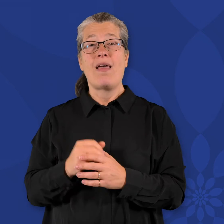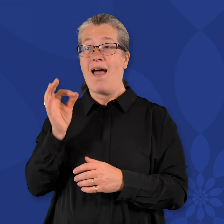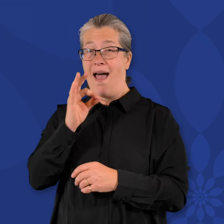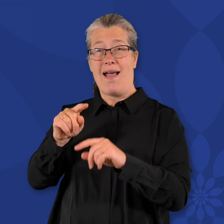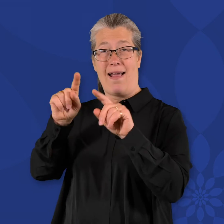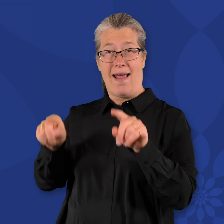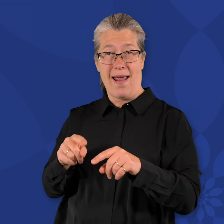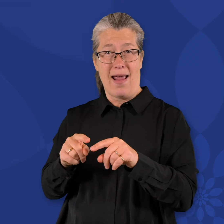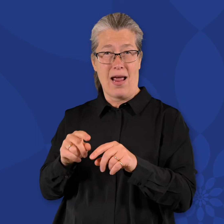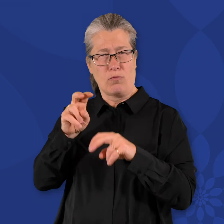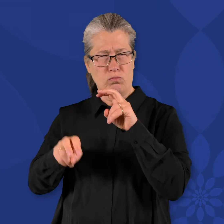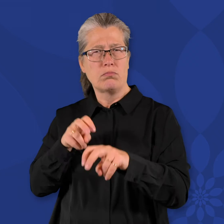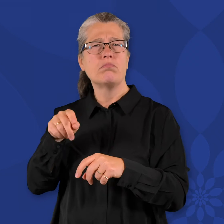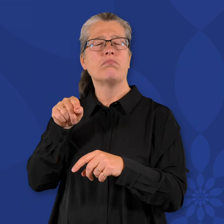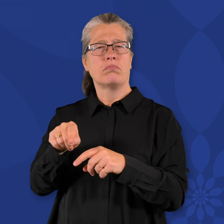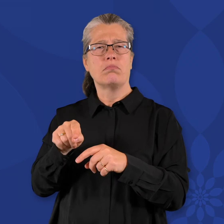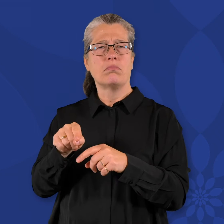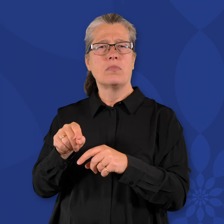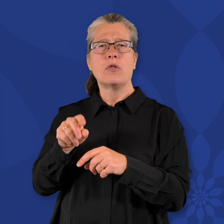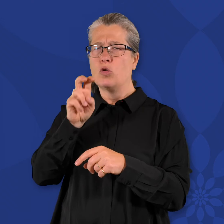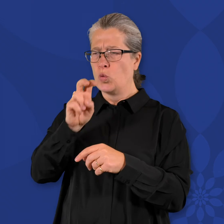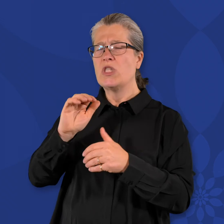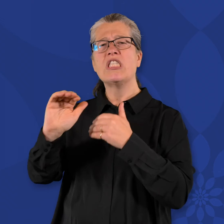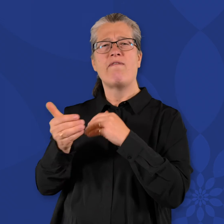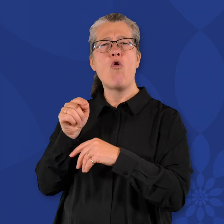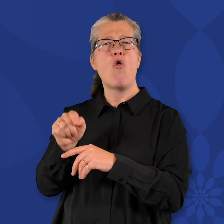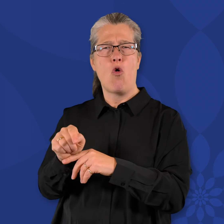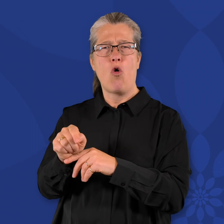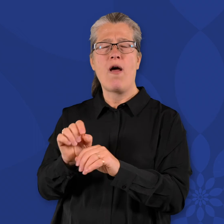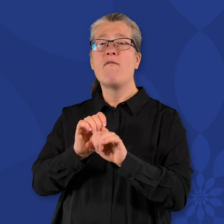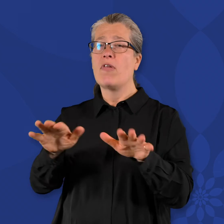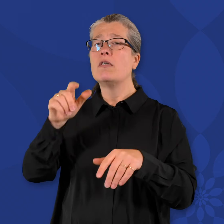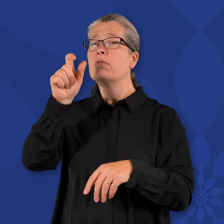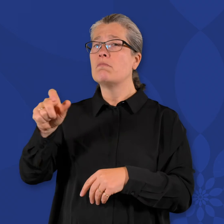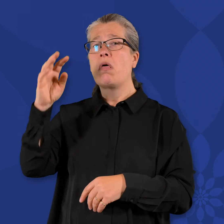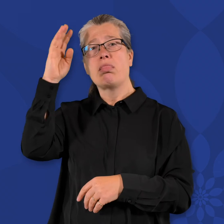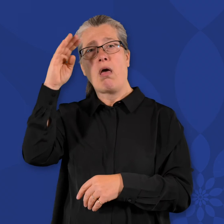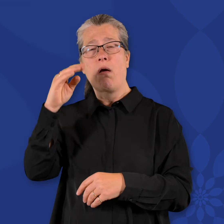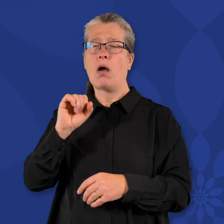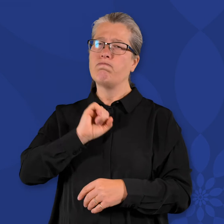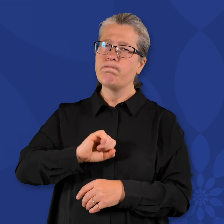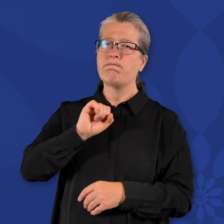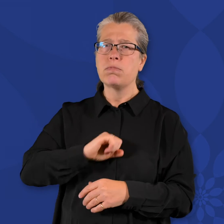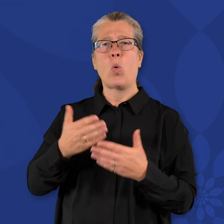Enligt enkätundersökningen förhåller sig majoriteten av medborgarna tålmodigt -